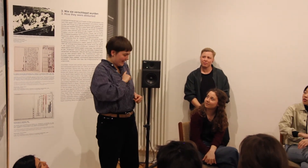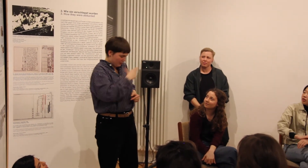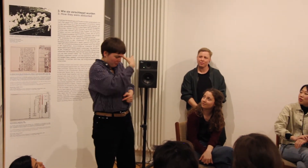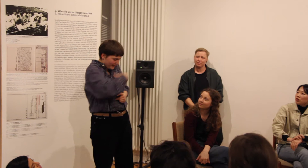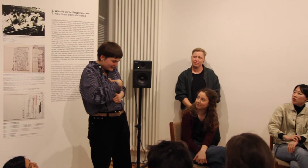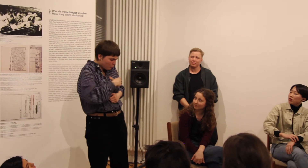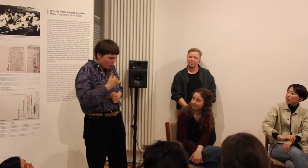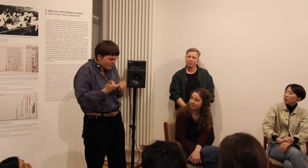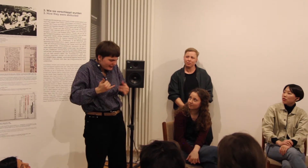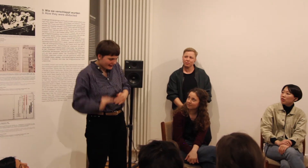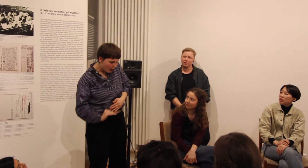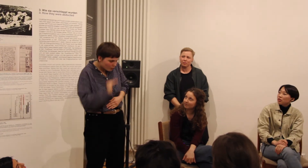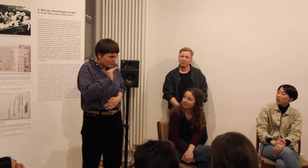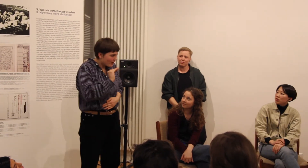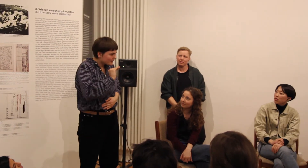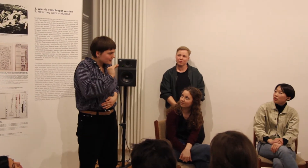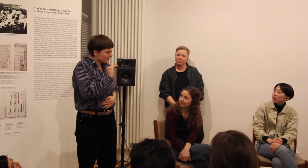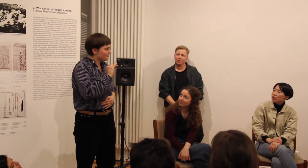Ich bin mir unsicher ob ich das richtig verstanden habe,